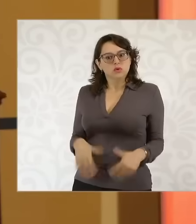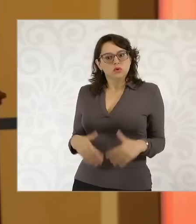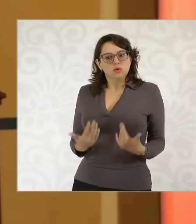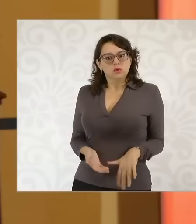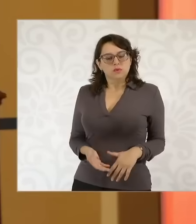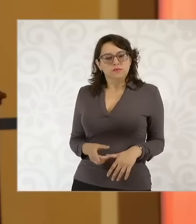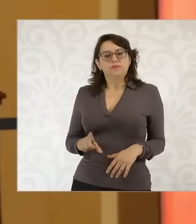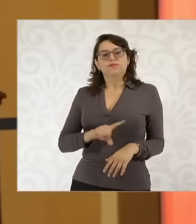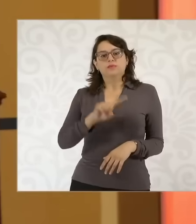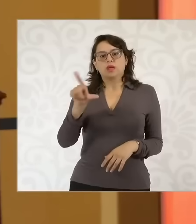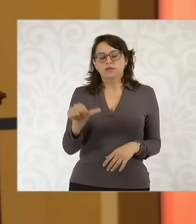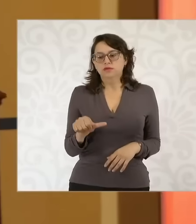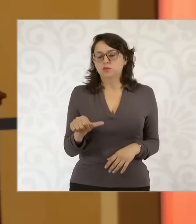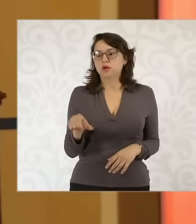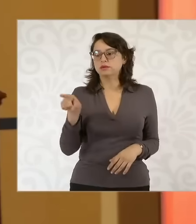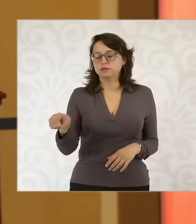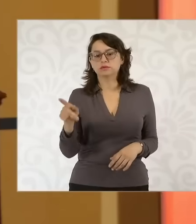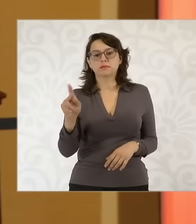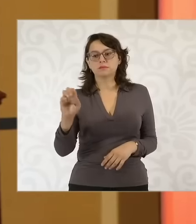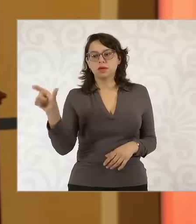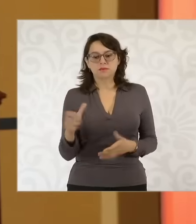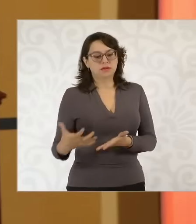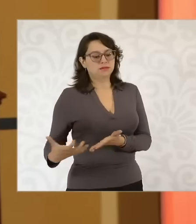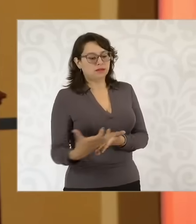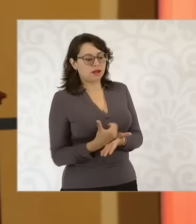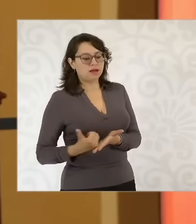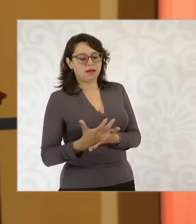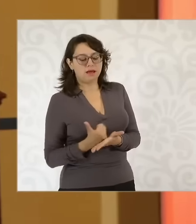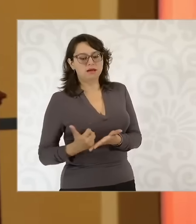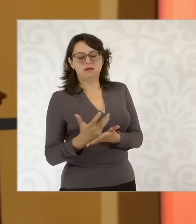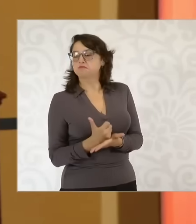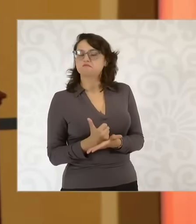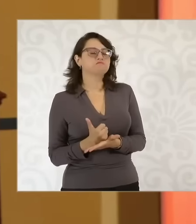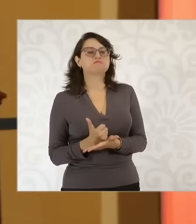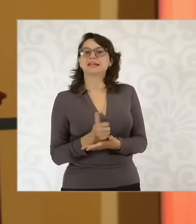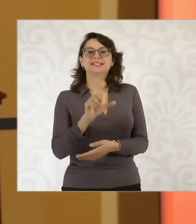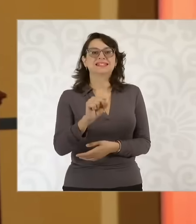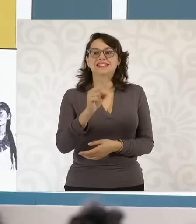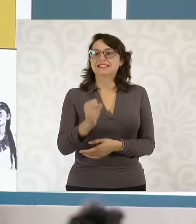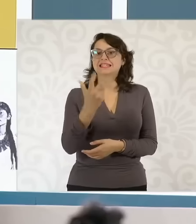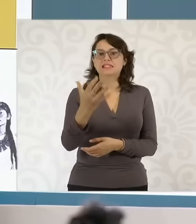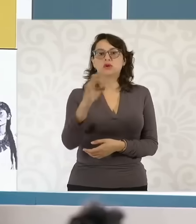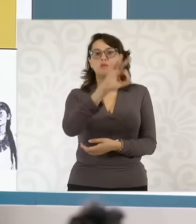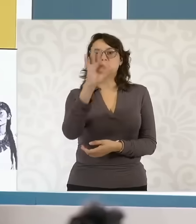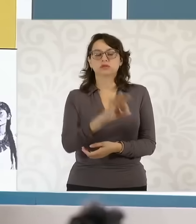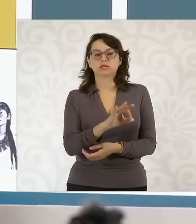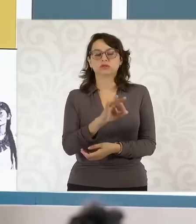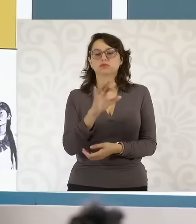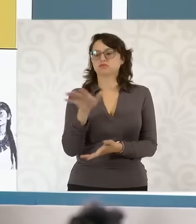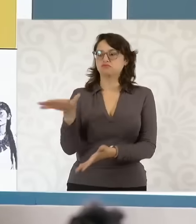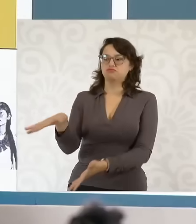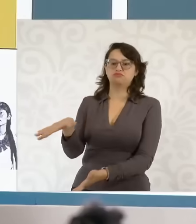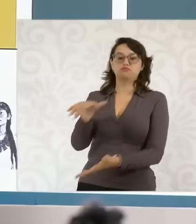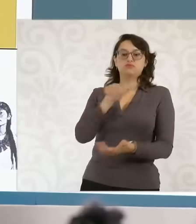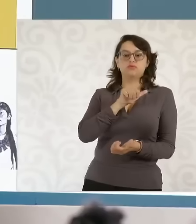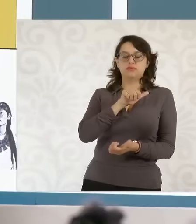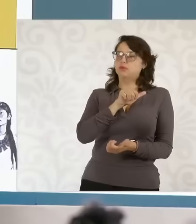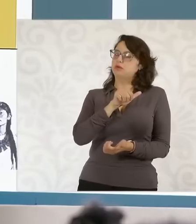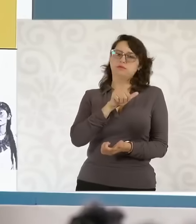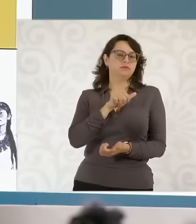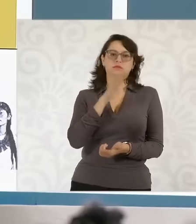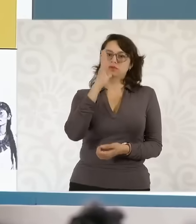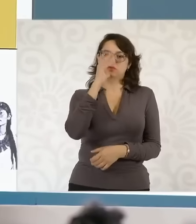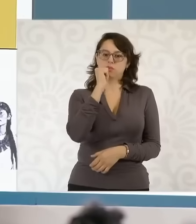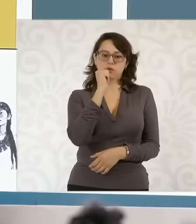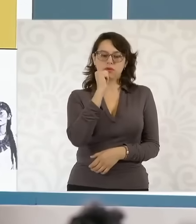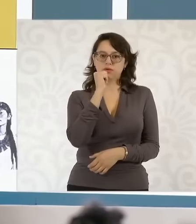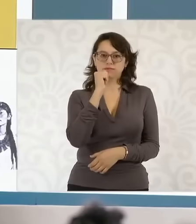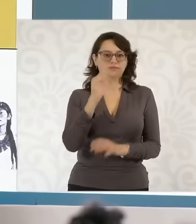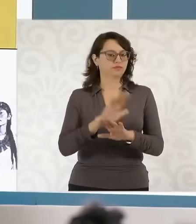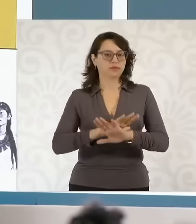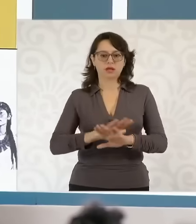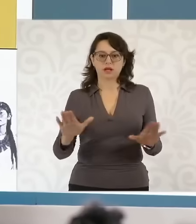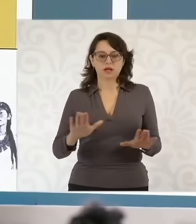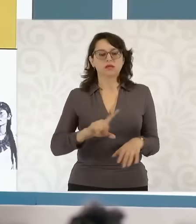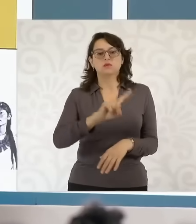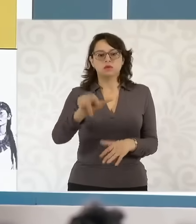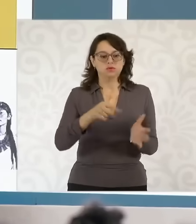en el 65%. A partir del 2024 solo es el 30% y ahora ya por ley es el 30%, no puede ser más.